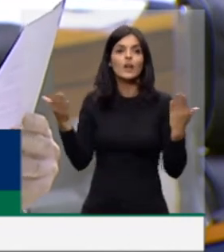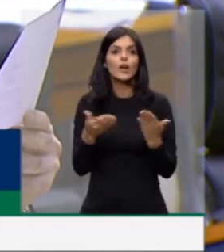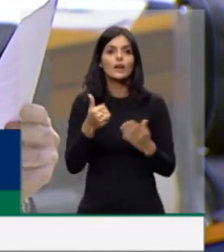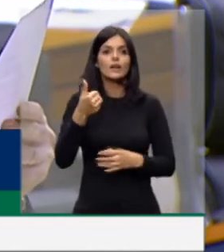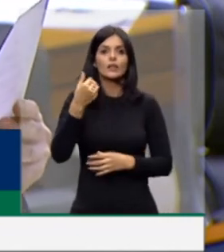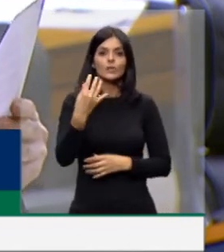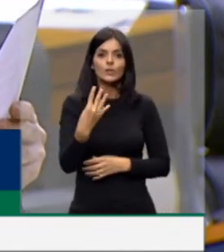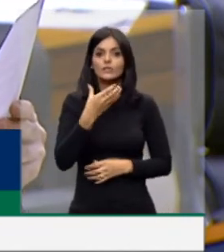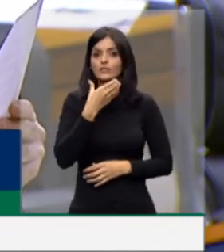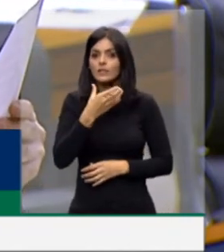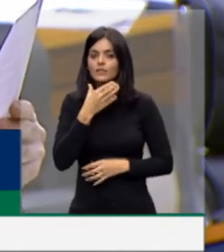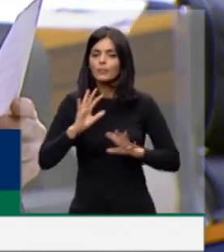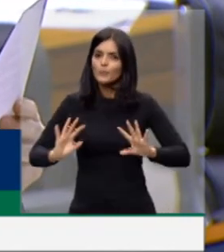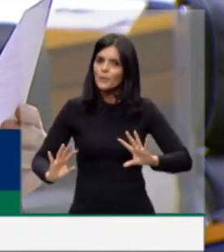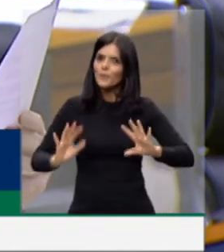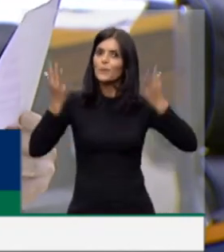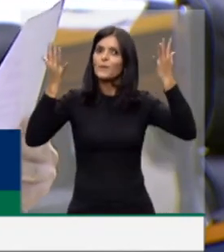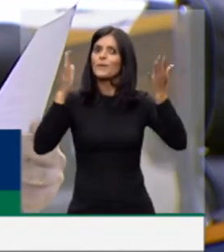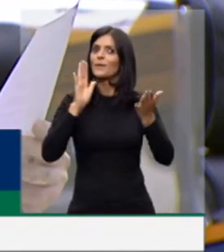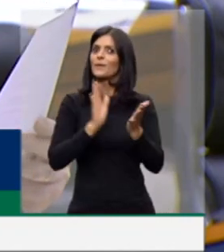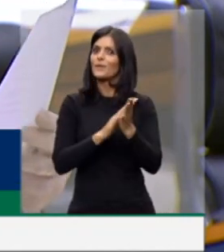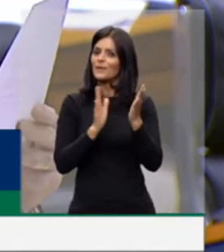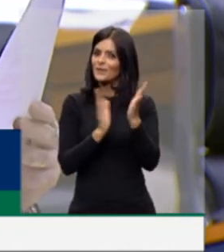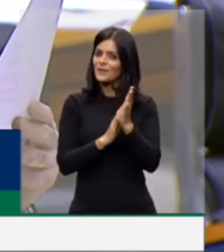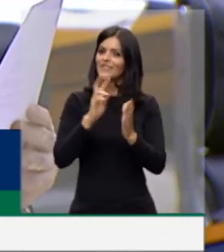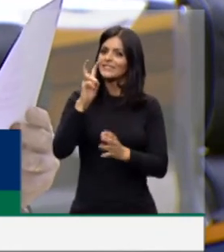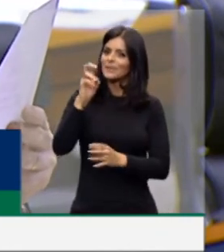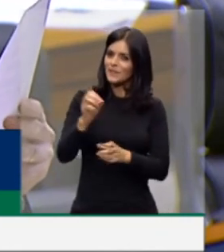REGULAR, DA EDUCAÇÃO DE JOVENS, EJA E NESSE 14 DE DEZEMBRO COMEMOROU 50 ANOS. E